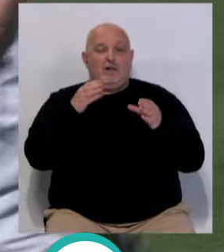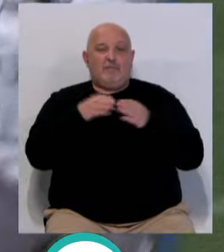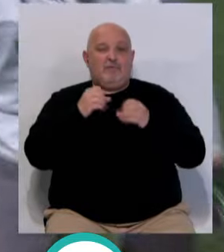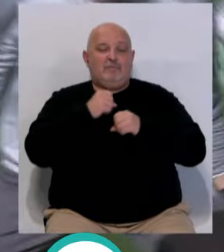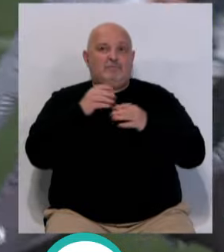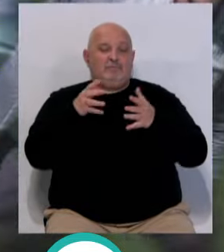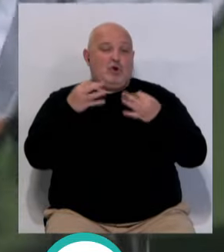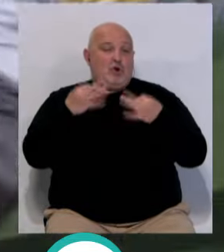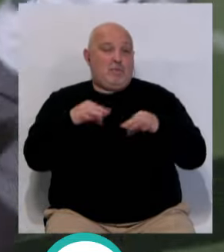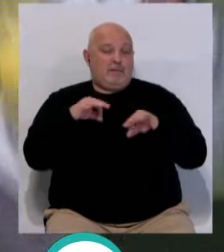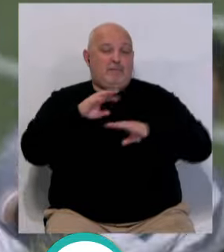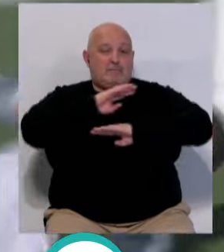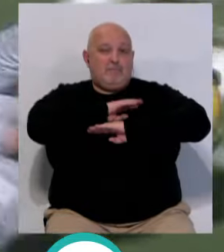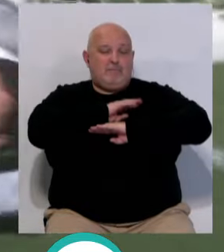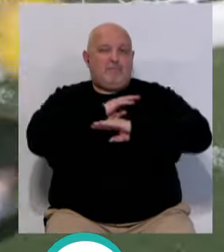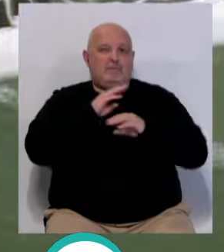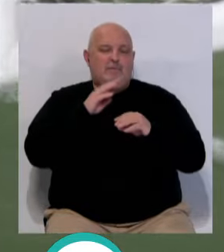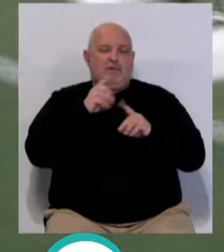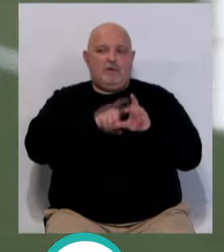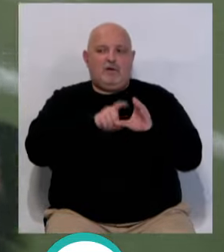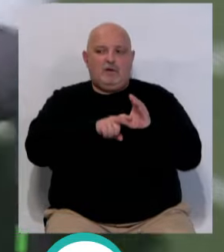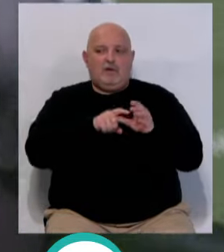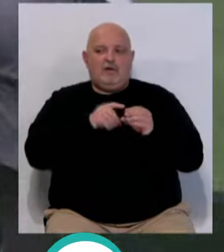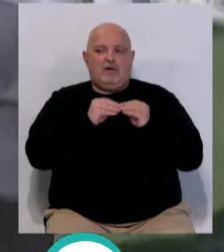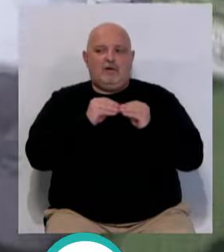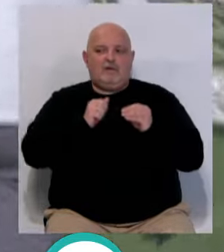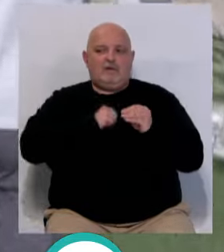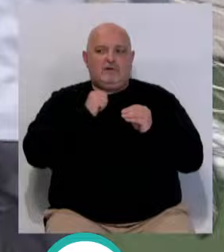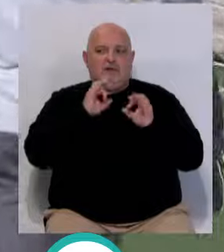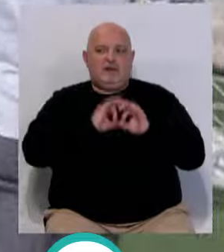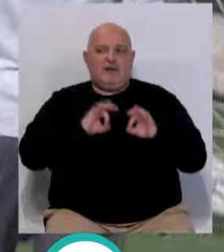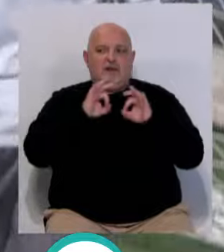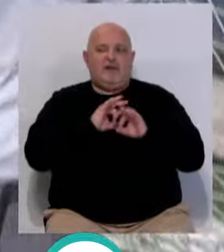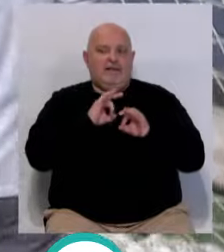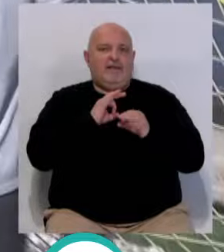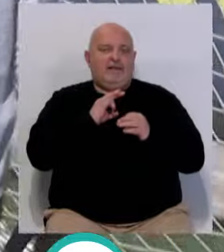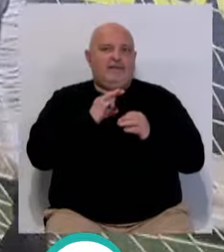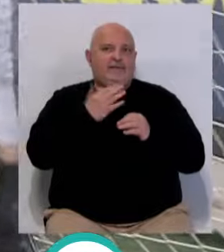normalmente los porteros actúan mucho y si tienen la fortuna de no no cometer ningún error grave